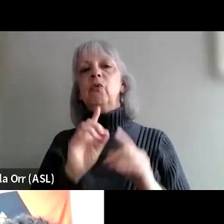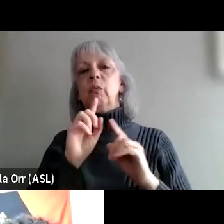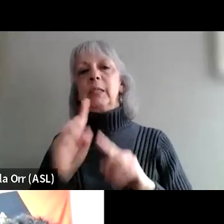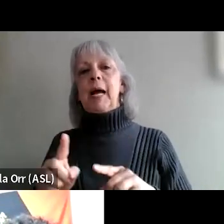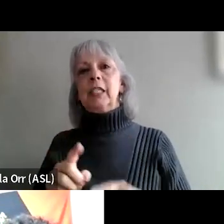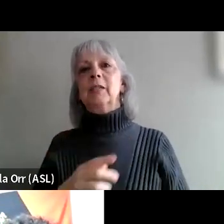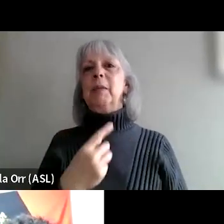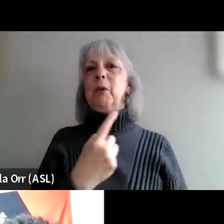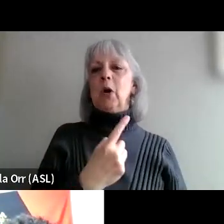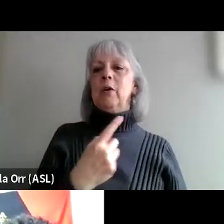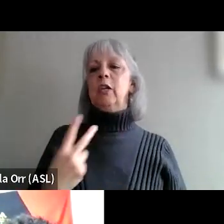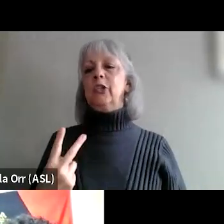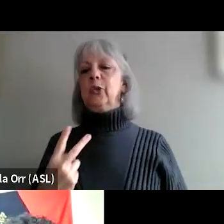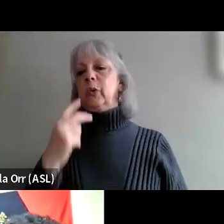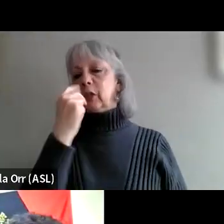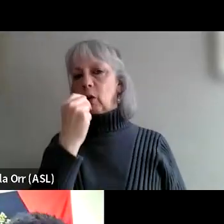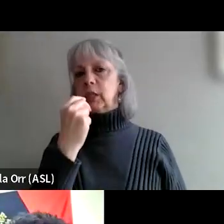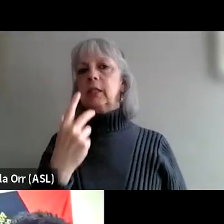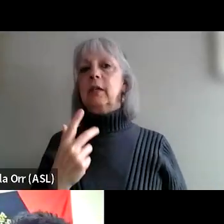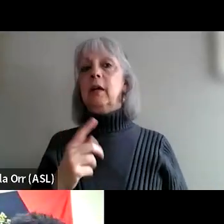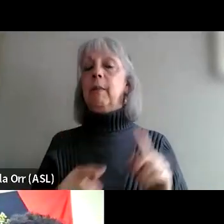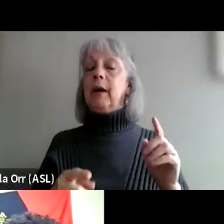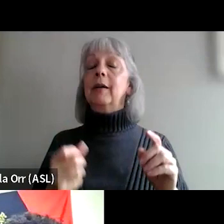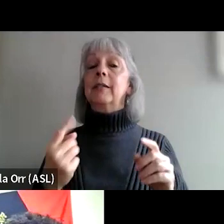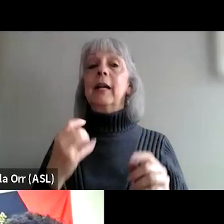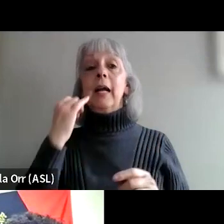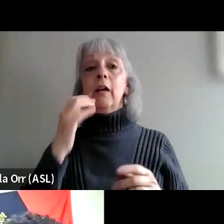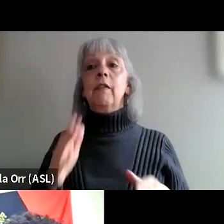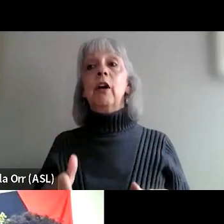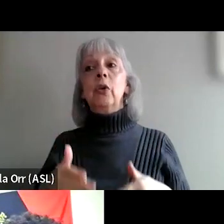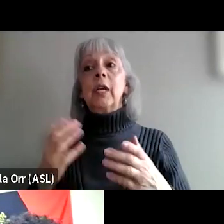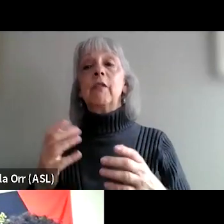Lo que también hay que tener en cuenta es que existe un peligro al administrar demasiada naloxona